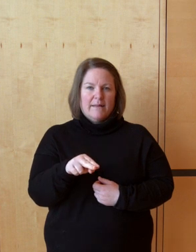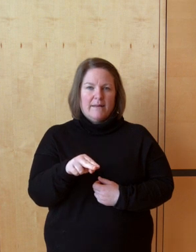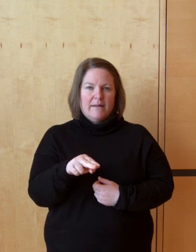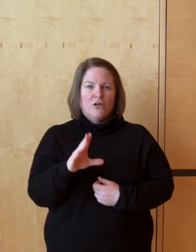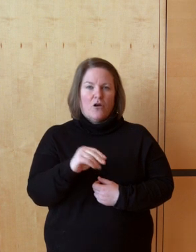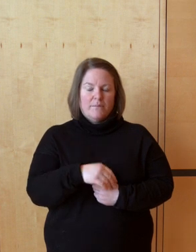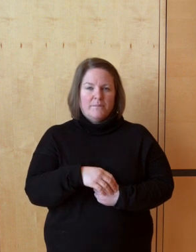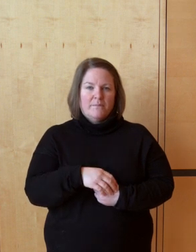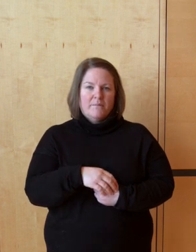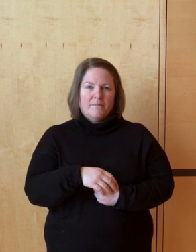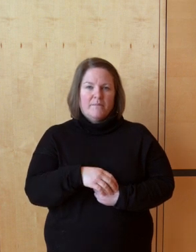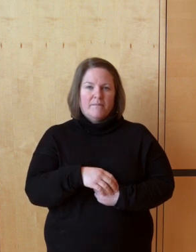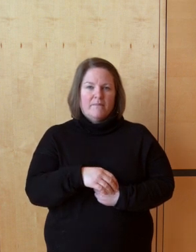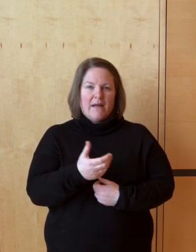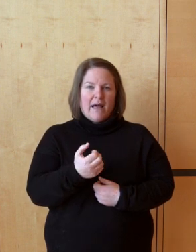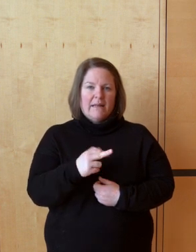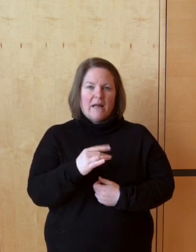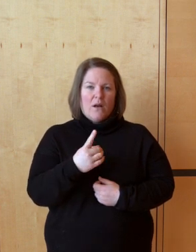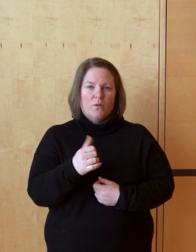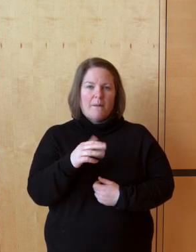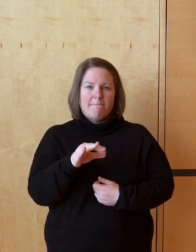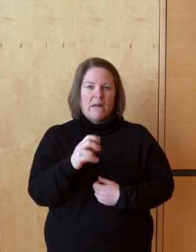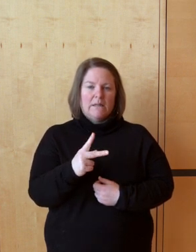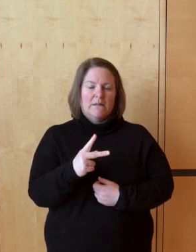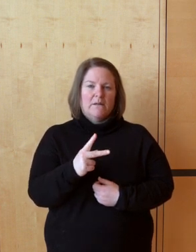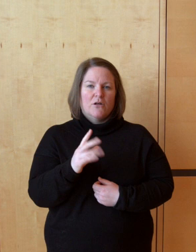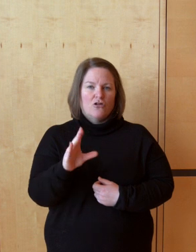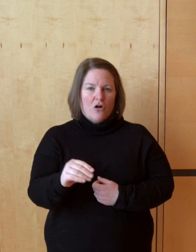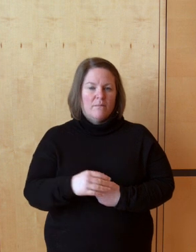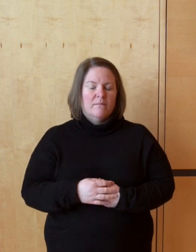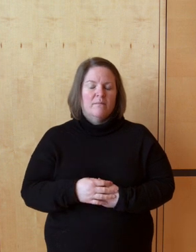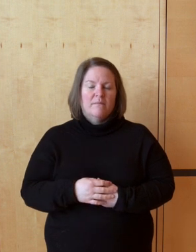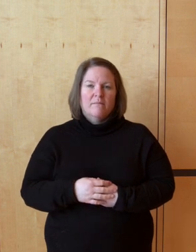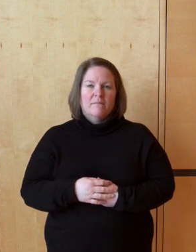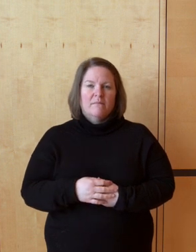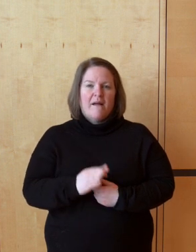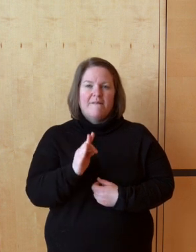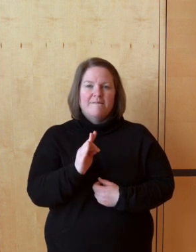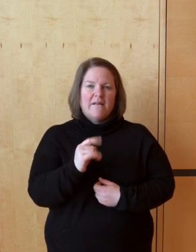Ja Carina Lundmark Ja Felicia Lundmark